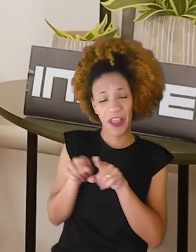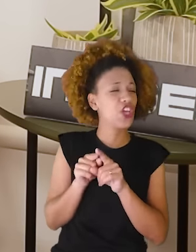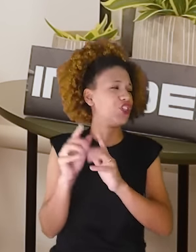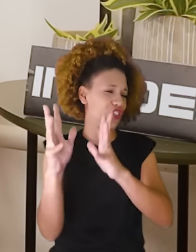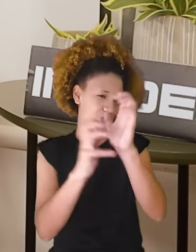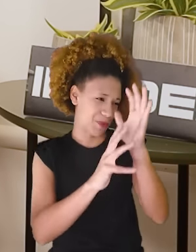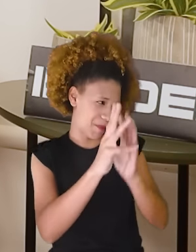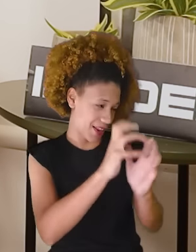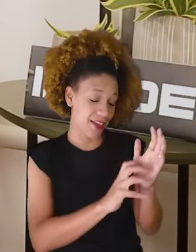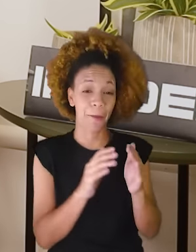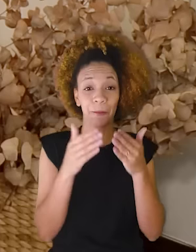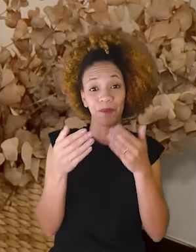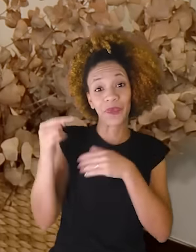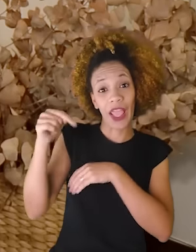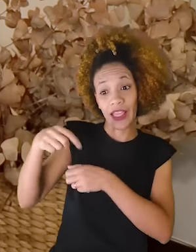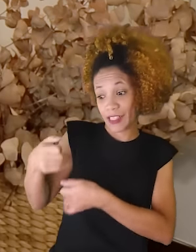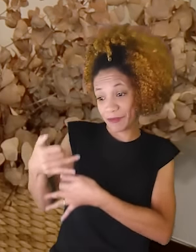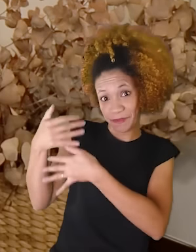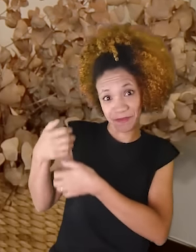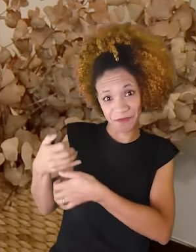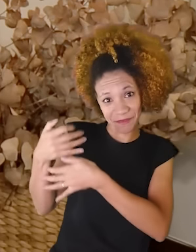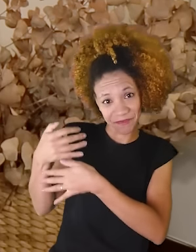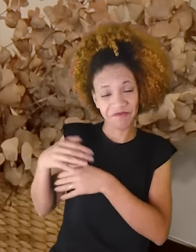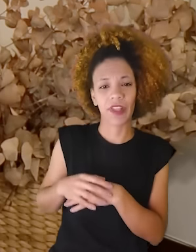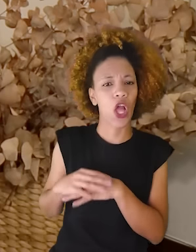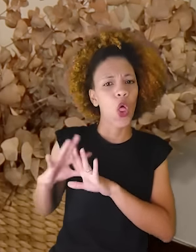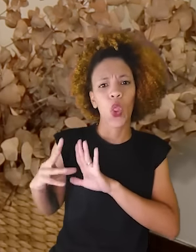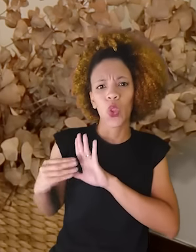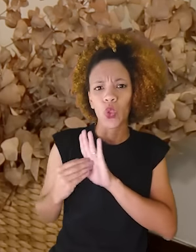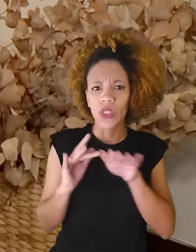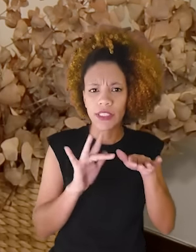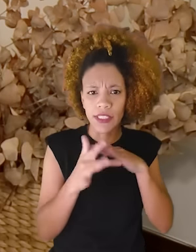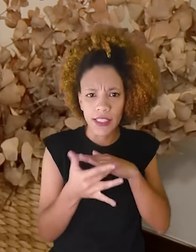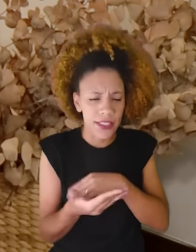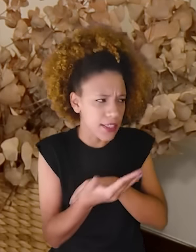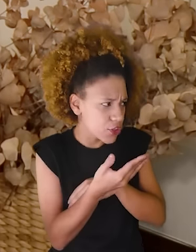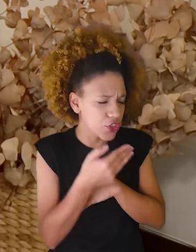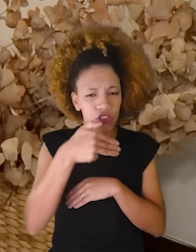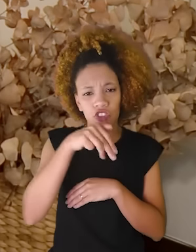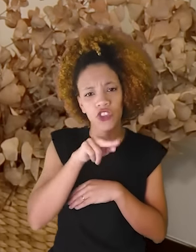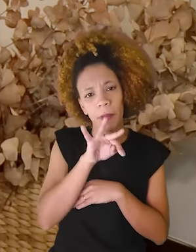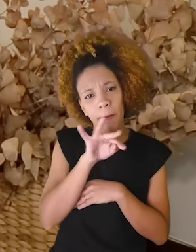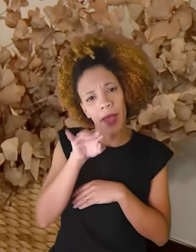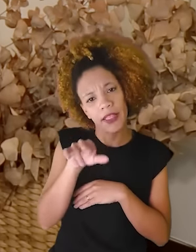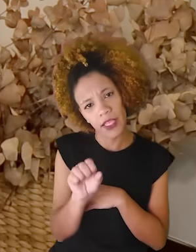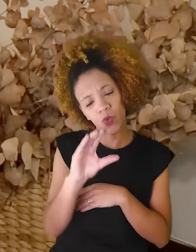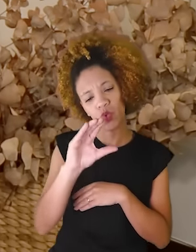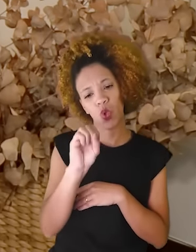de brigas que aparecerão galera aqui na descrição estão todas as redes de Mateus Costa você que não